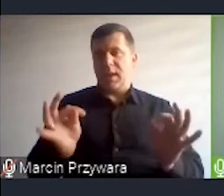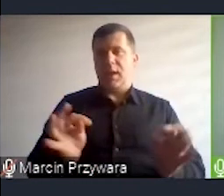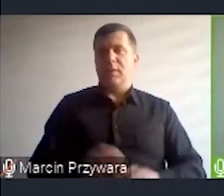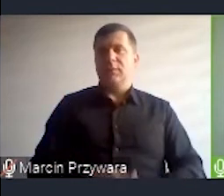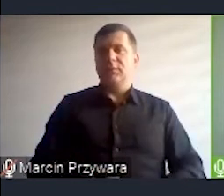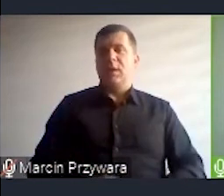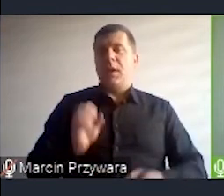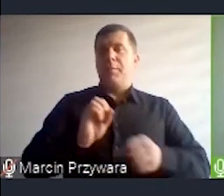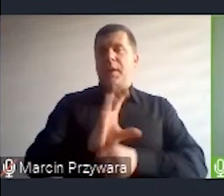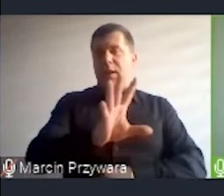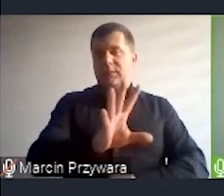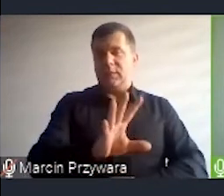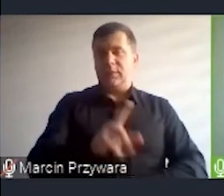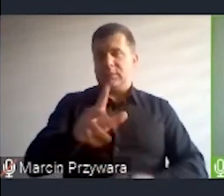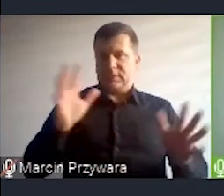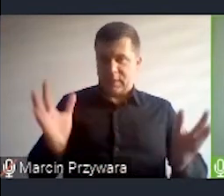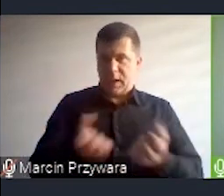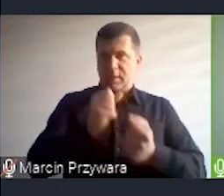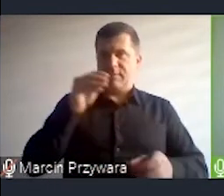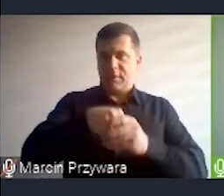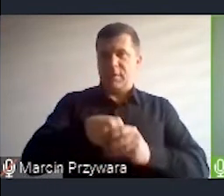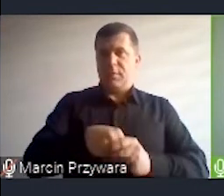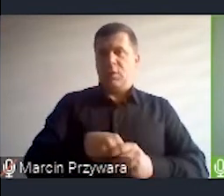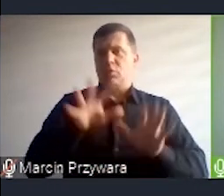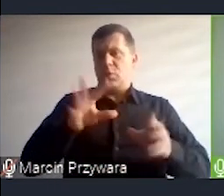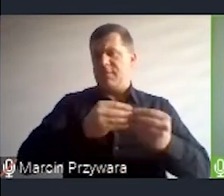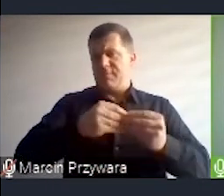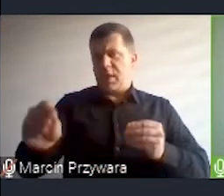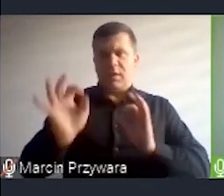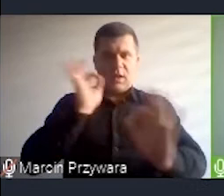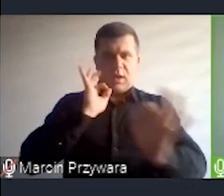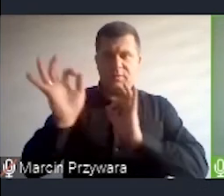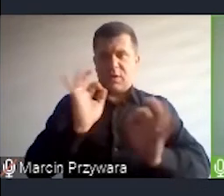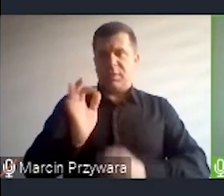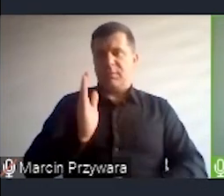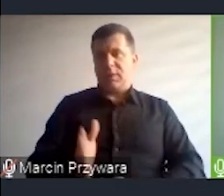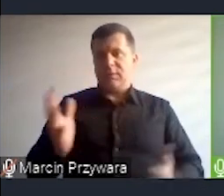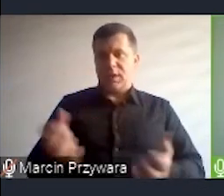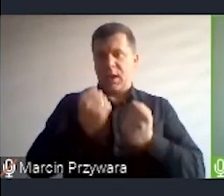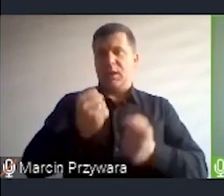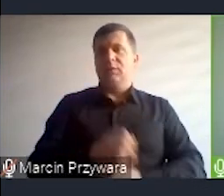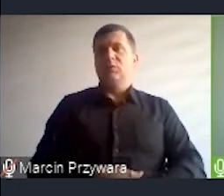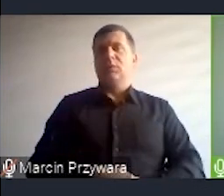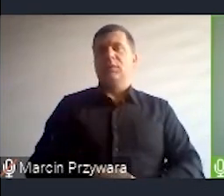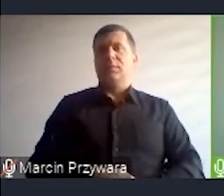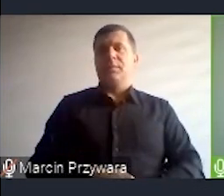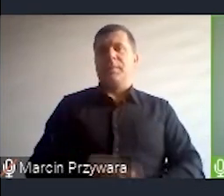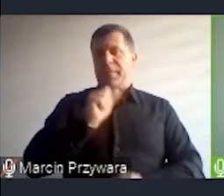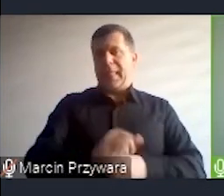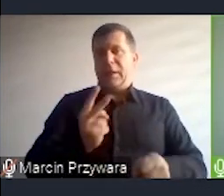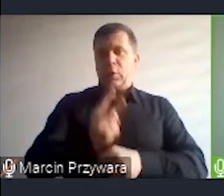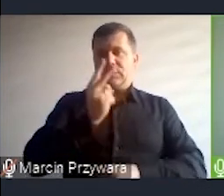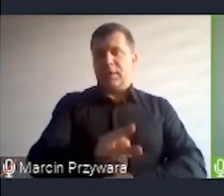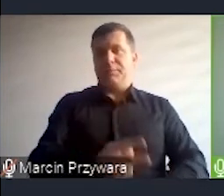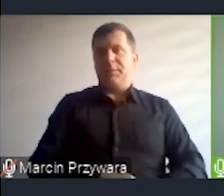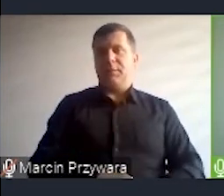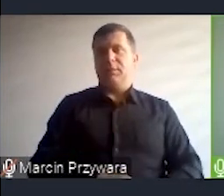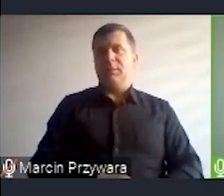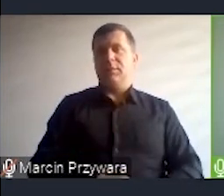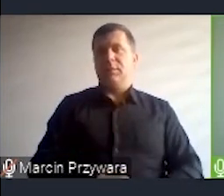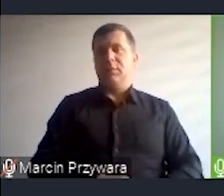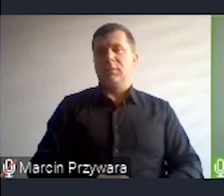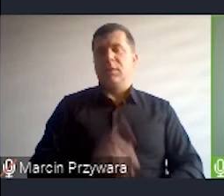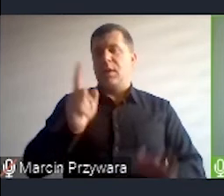W prezentacji znajdziecie Państwo zdecydowaną większość tych informacji, które są dostępne w wytycznych.